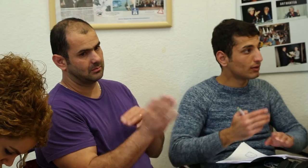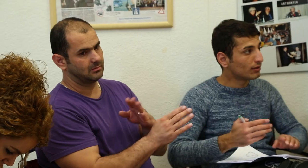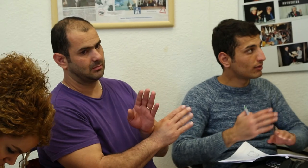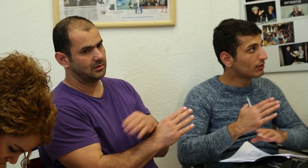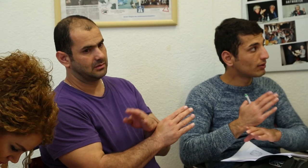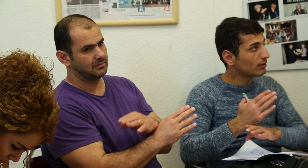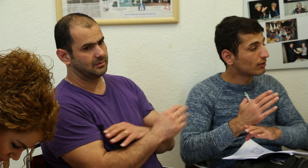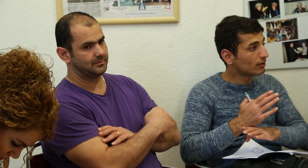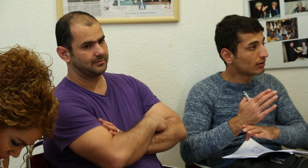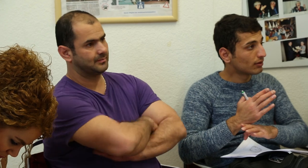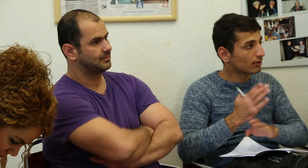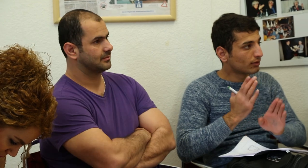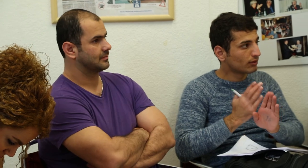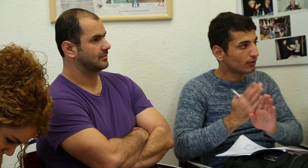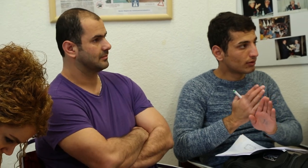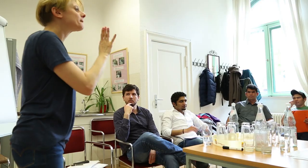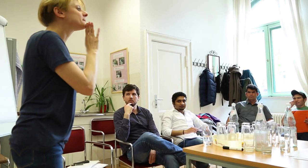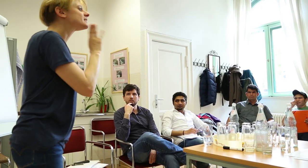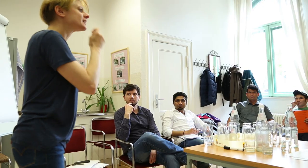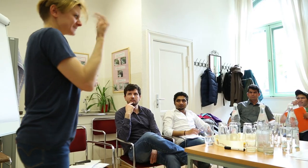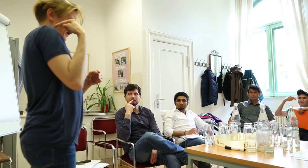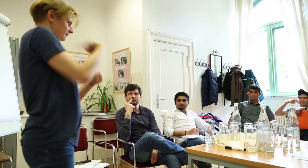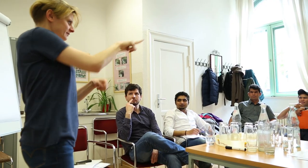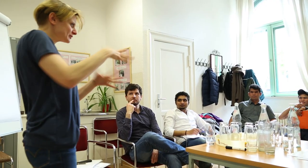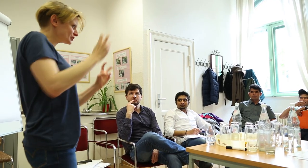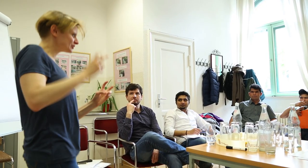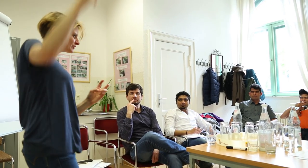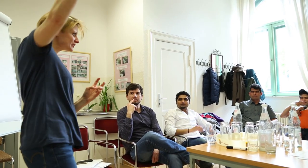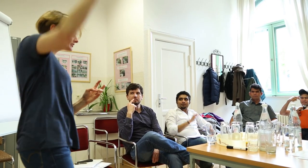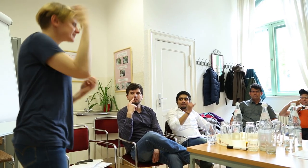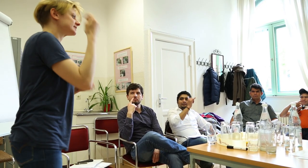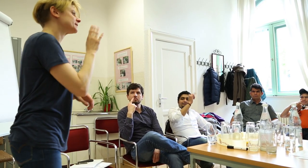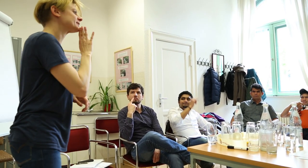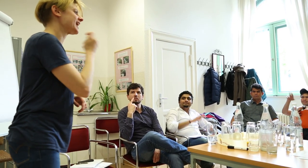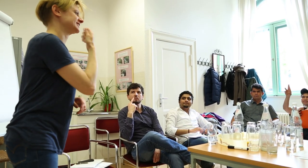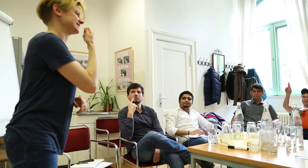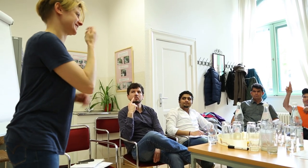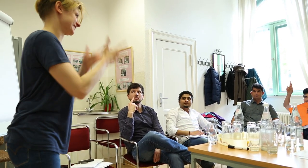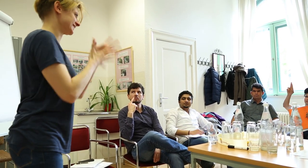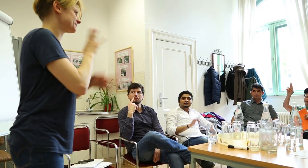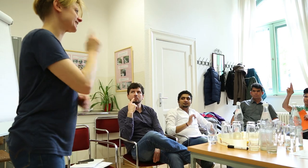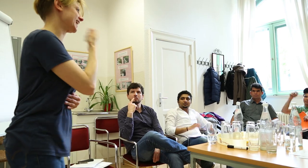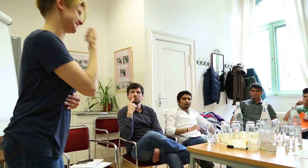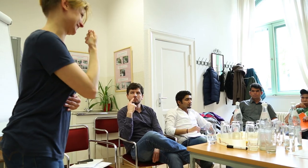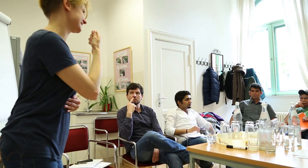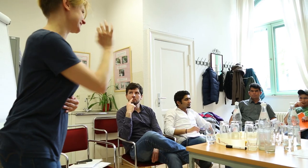Nachmittag Mittagessen